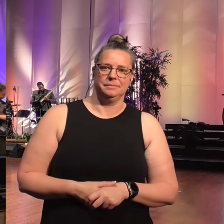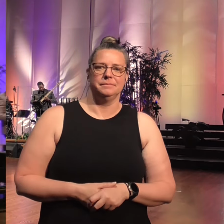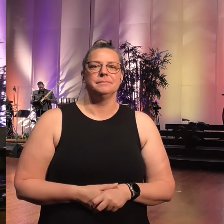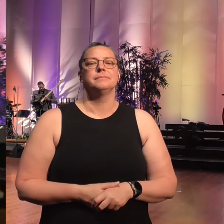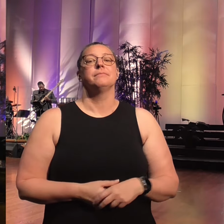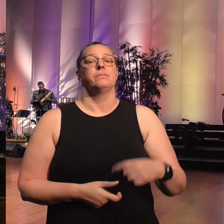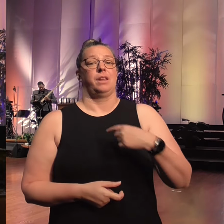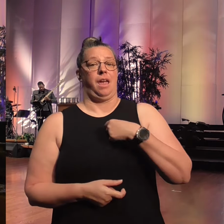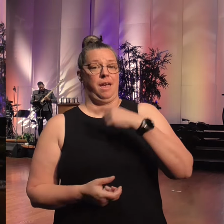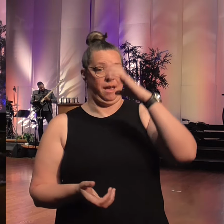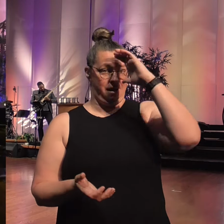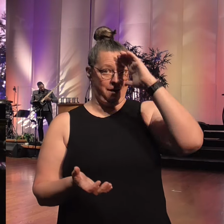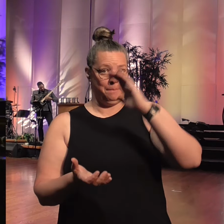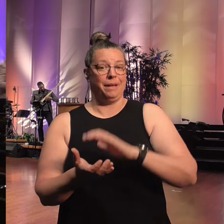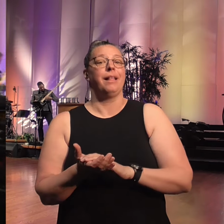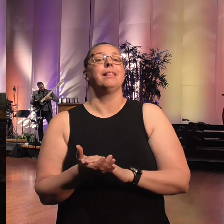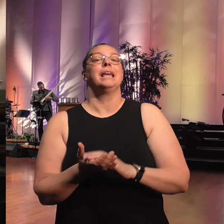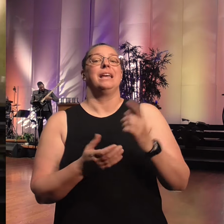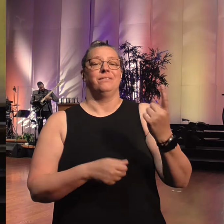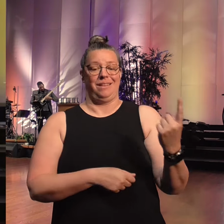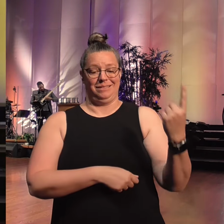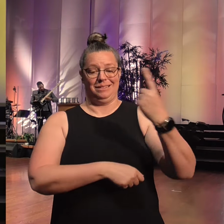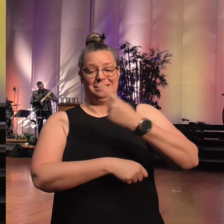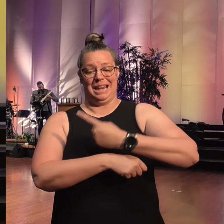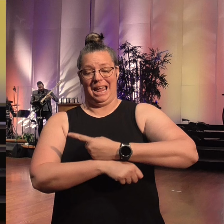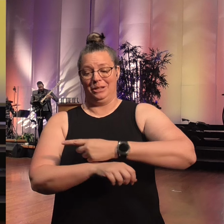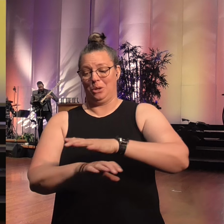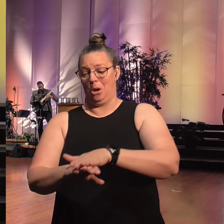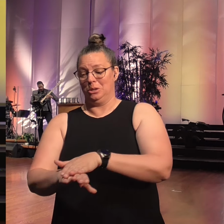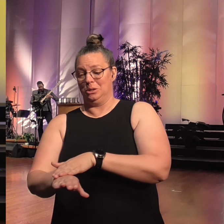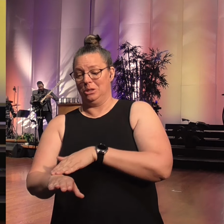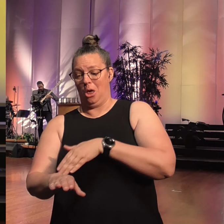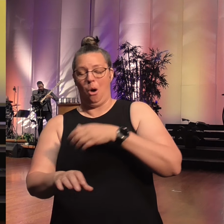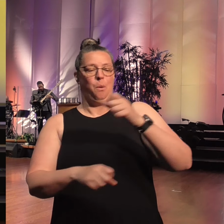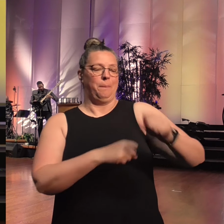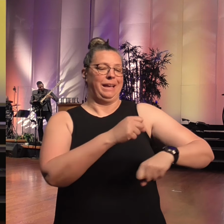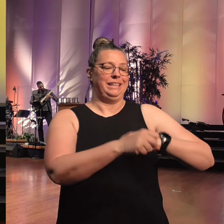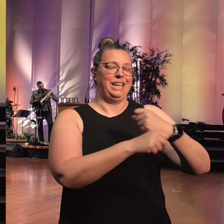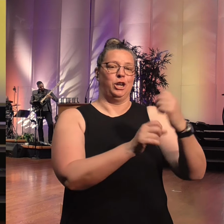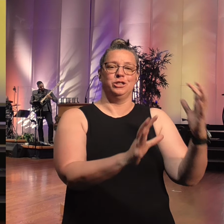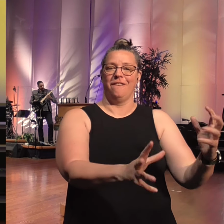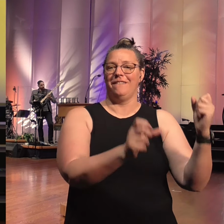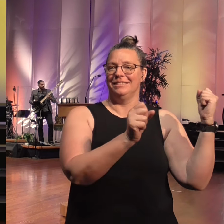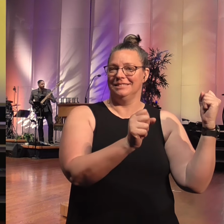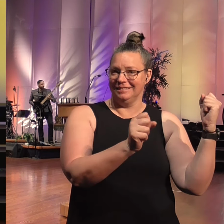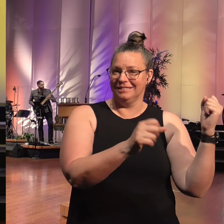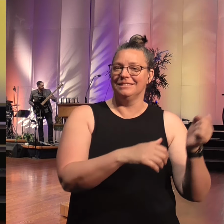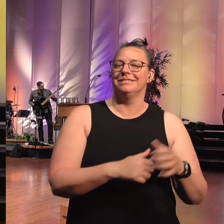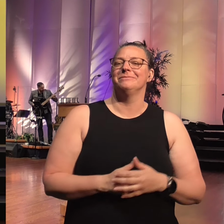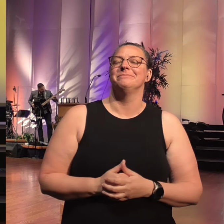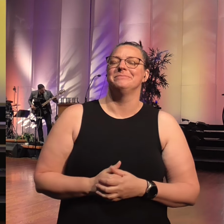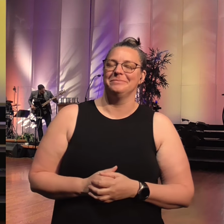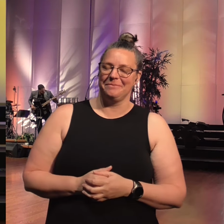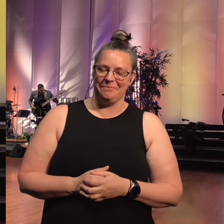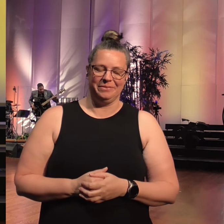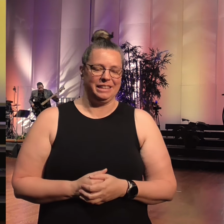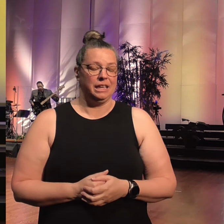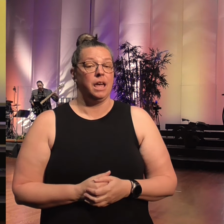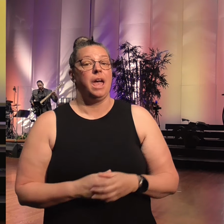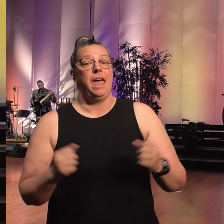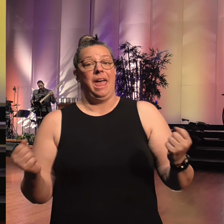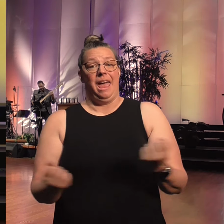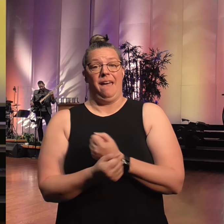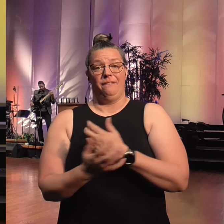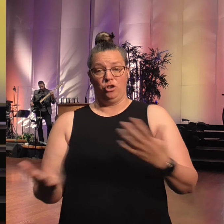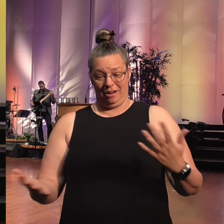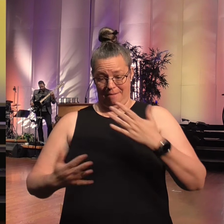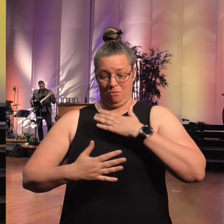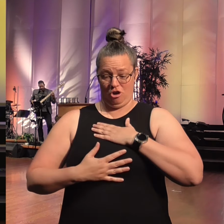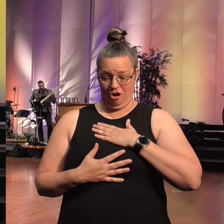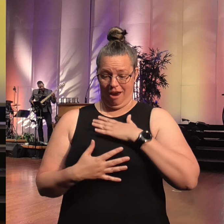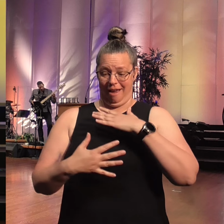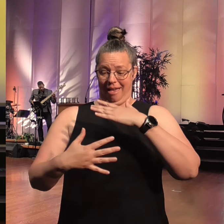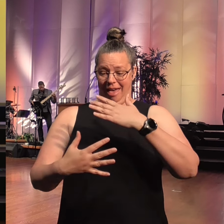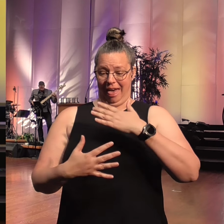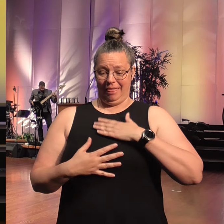Y creo que los días van lentos y los años van rápido Y cada aliento es un regalo Del primero